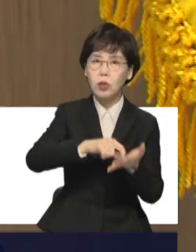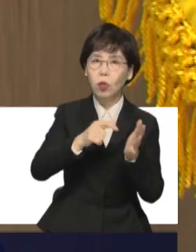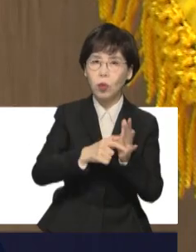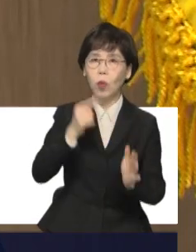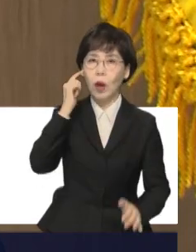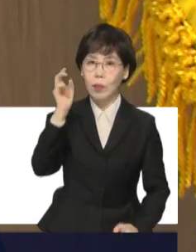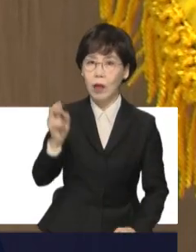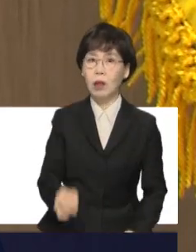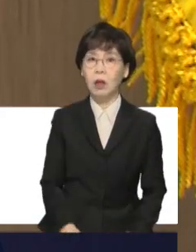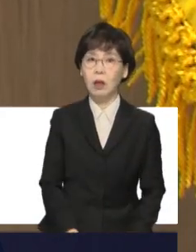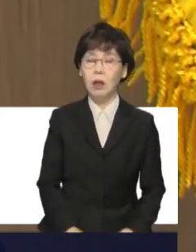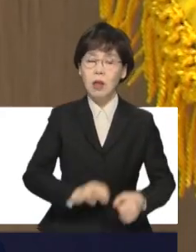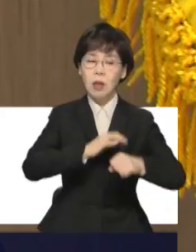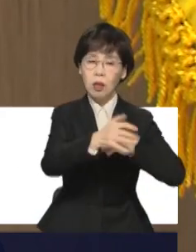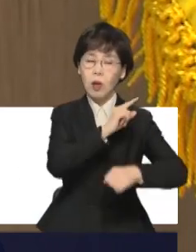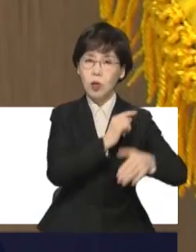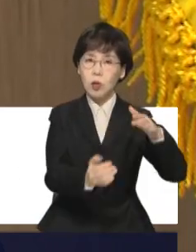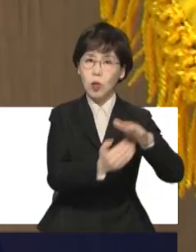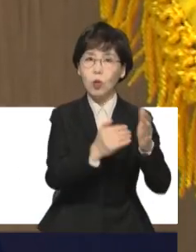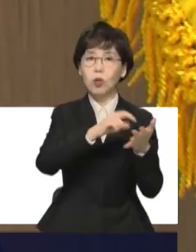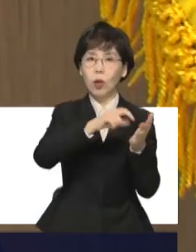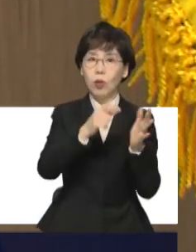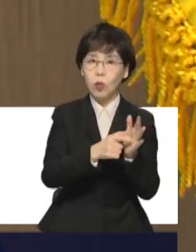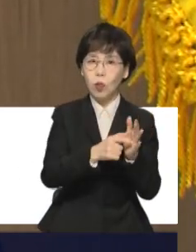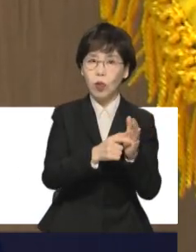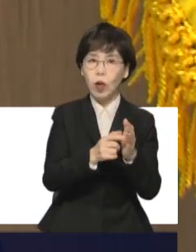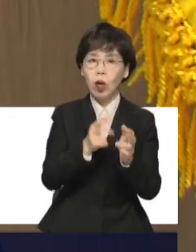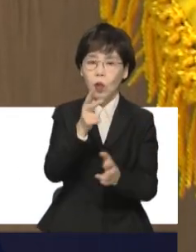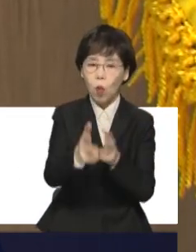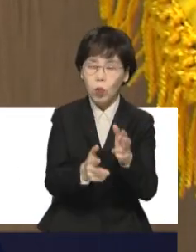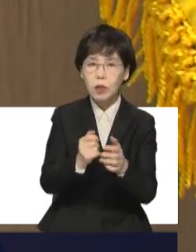세계 최고 수준의 제조, 건설, 설계